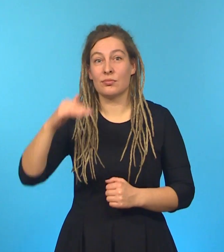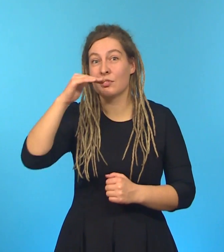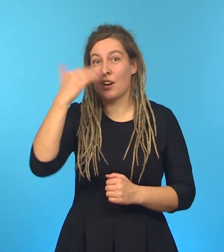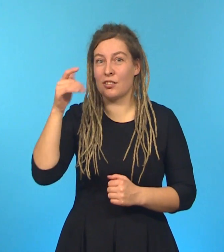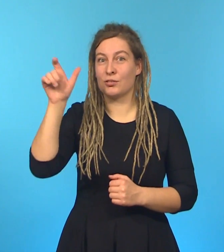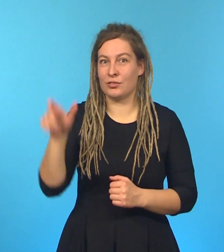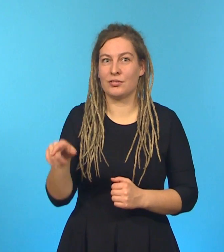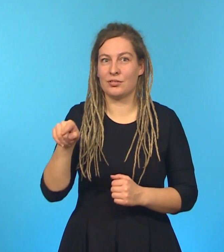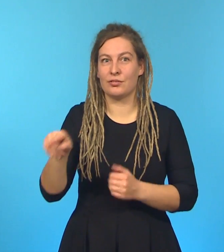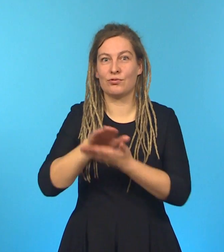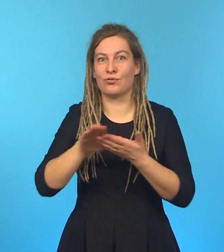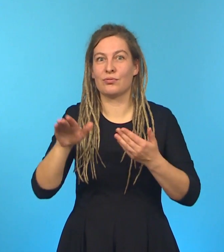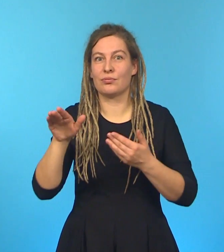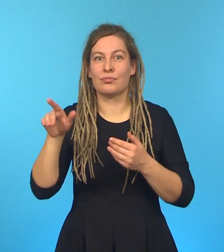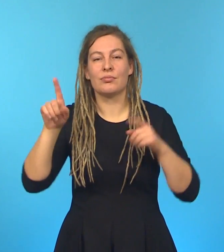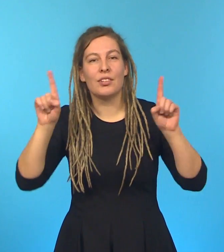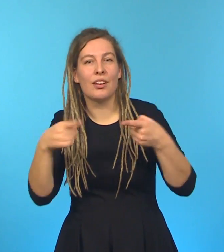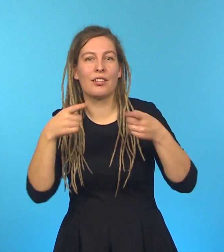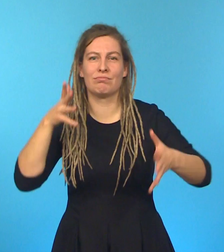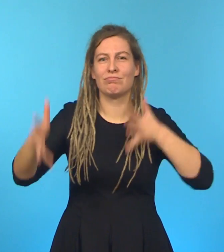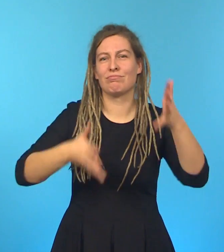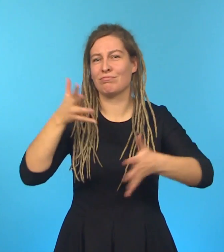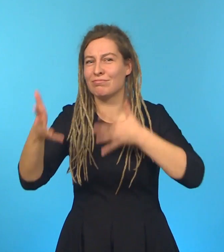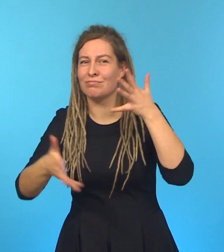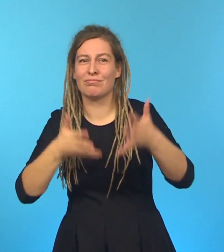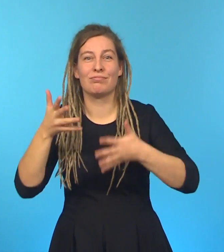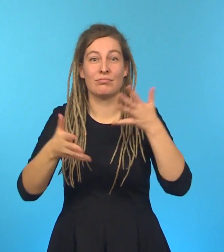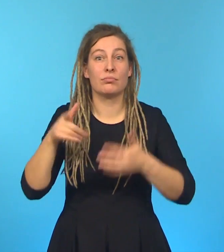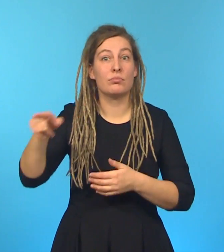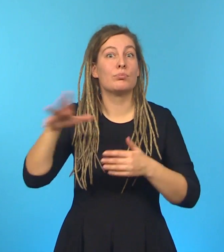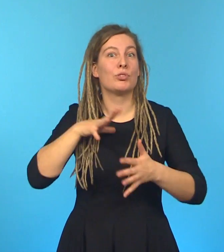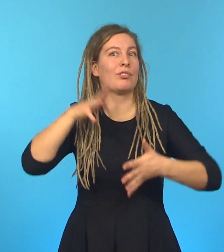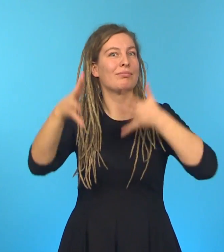Kęstutis Vaišnora išgarsėjo kaip imituojamųjų dainų atlikėjas –